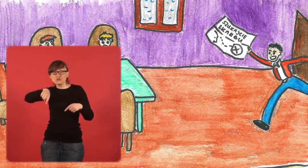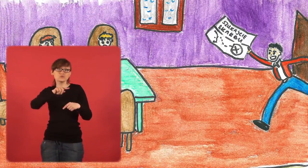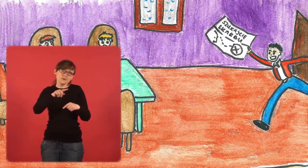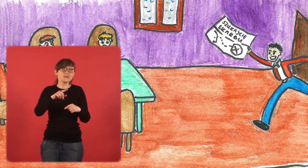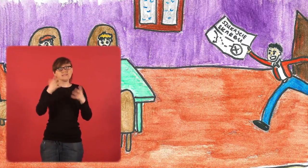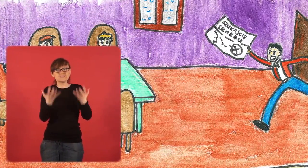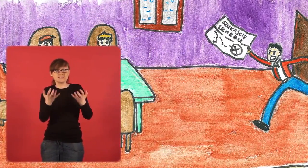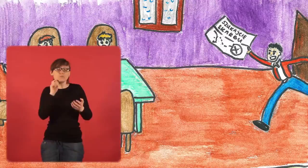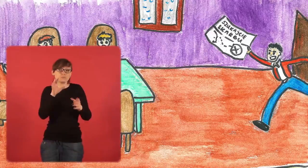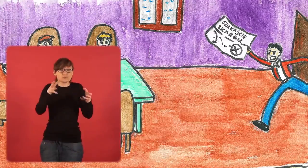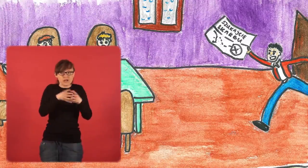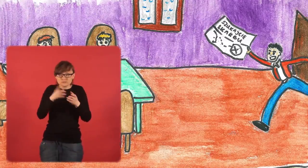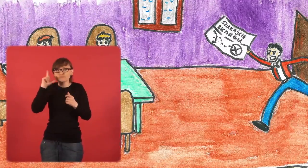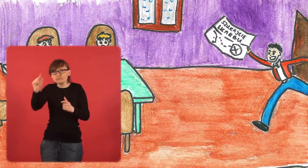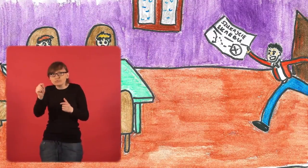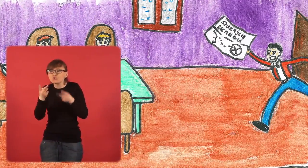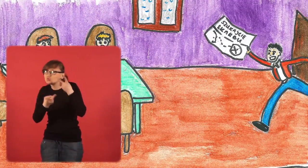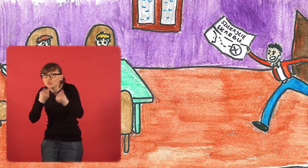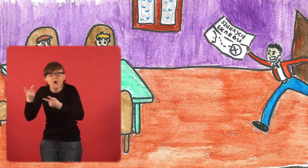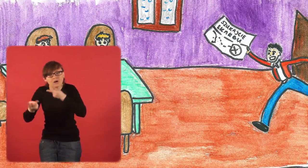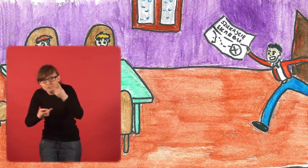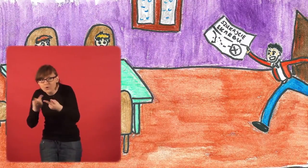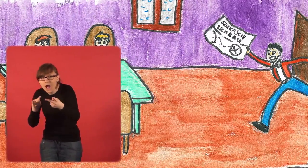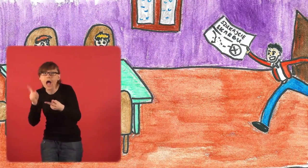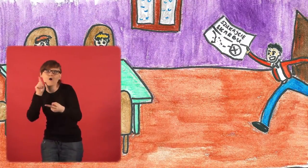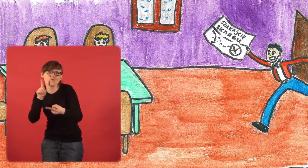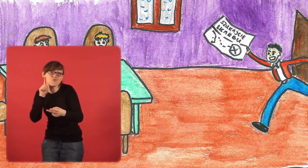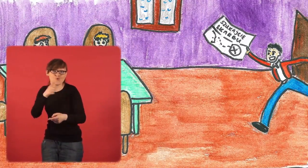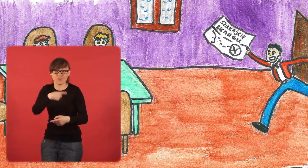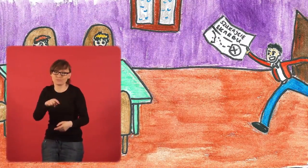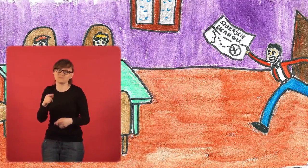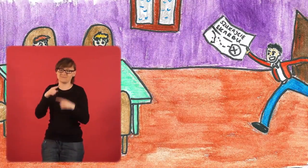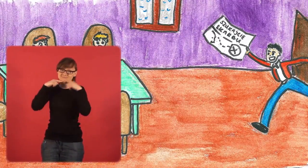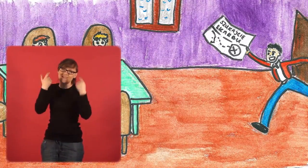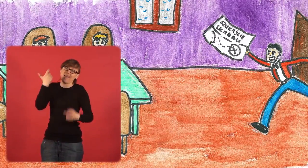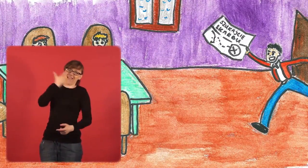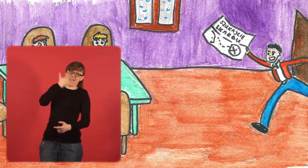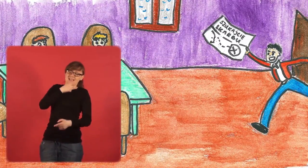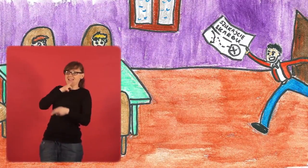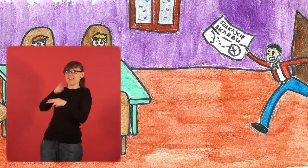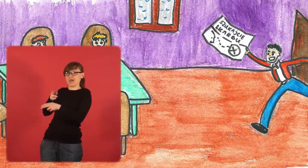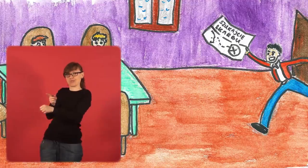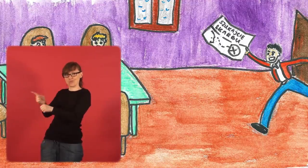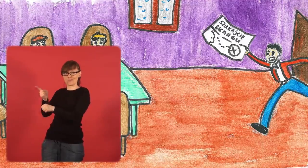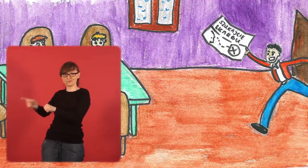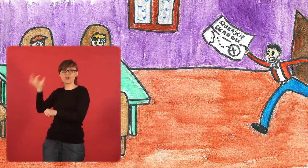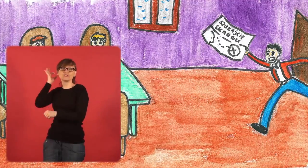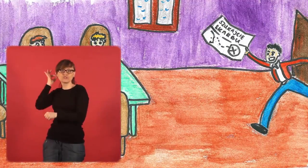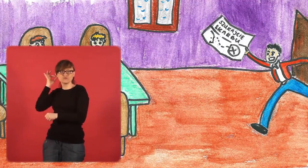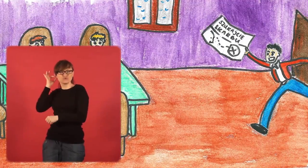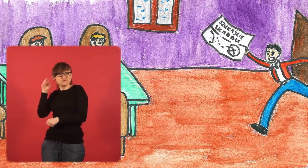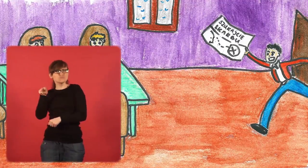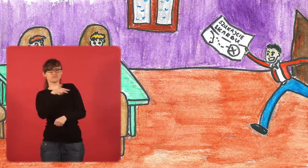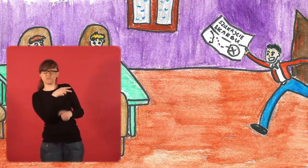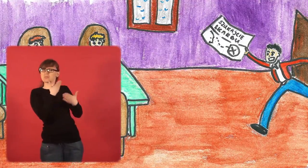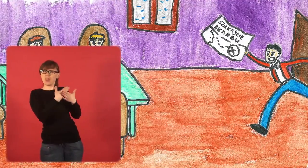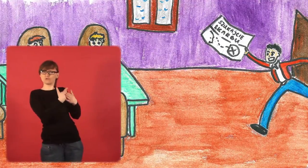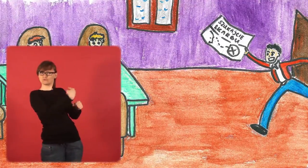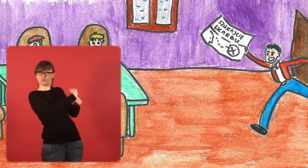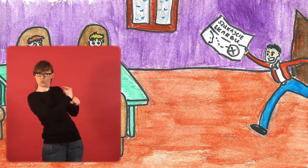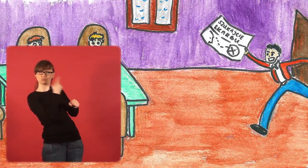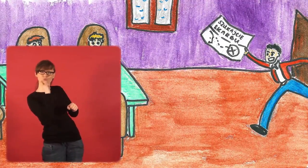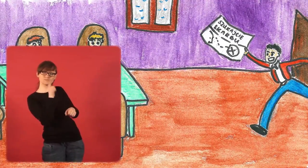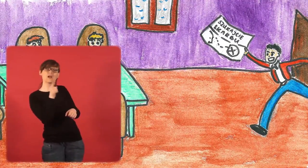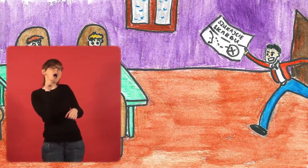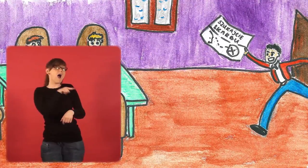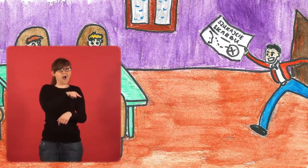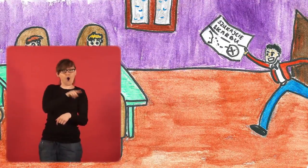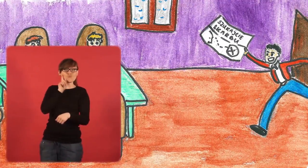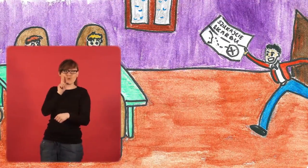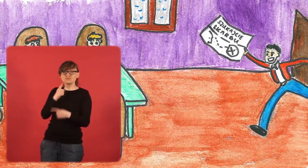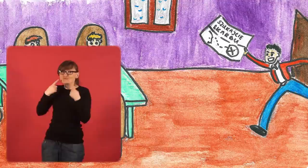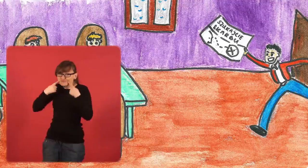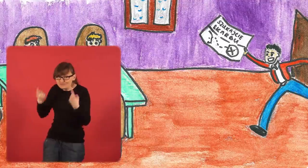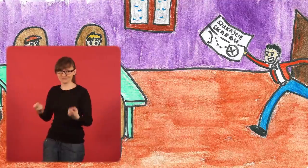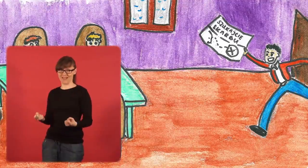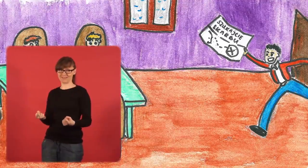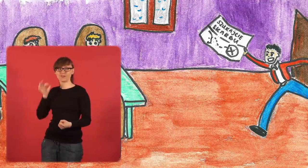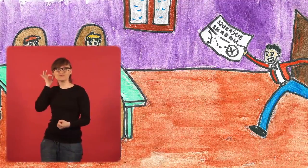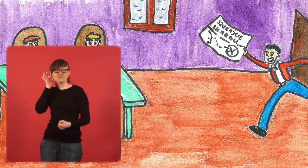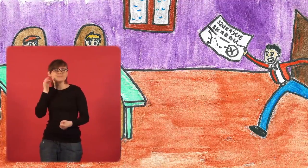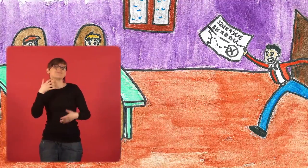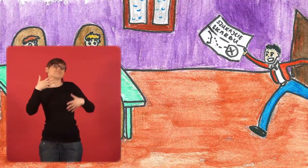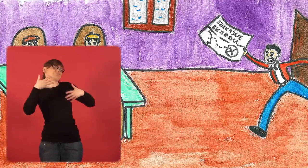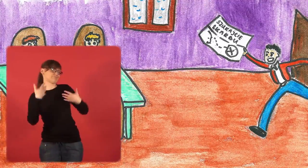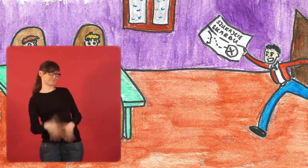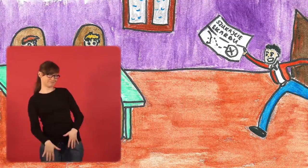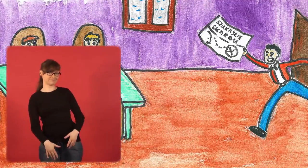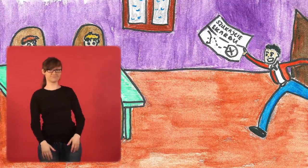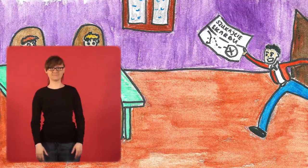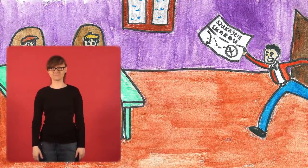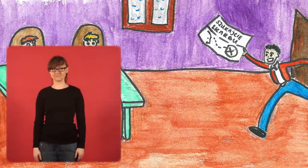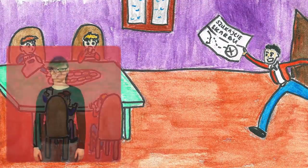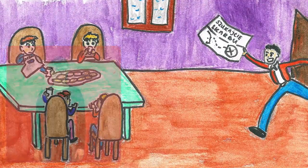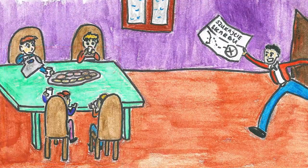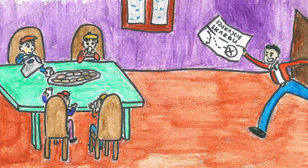Dzieci zaczęły bawić się w poszukiwaczy skarbów, ale okazało się że to chłopcy zrobili dziewczynkom żart.